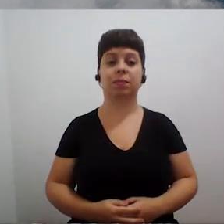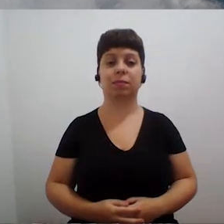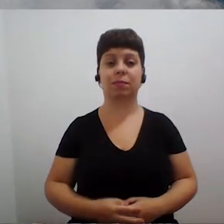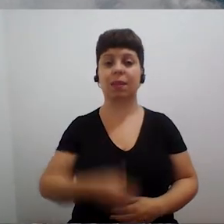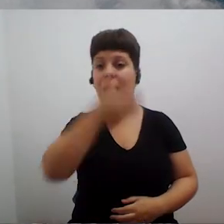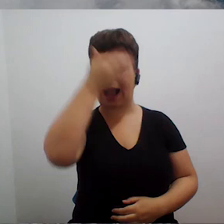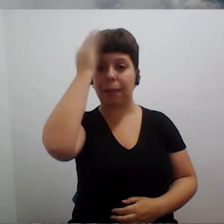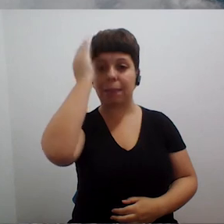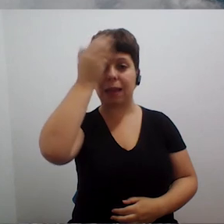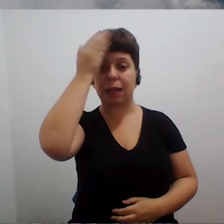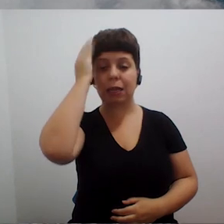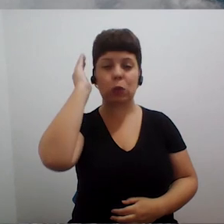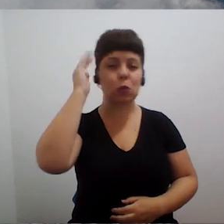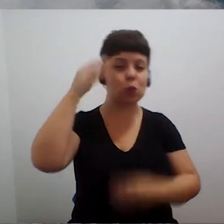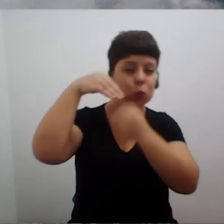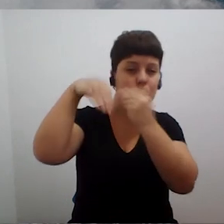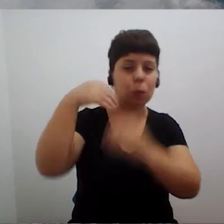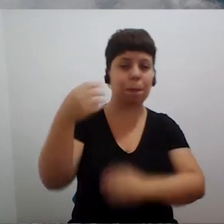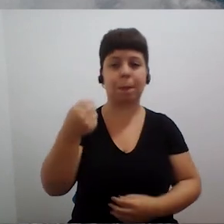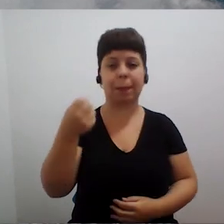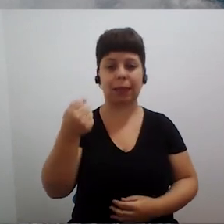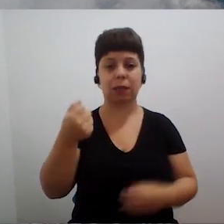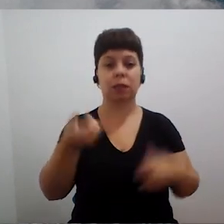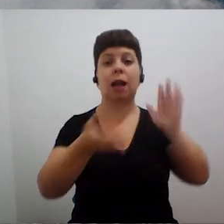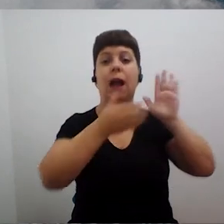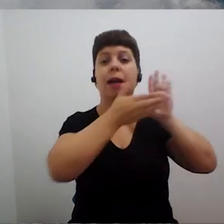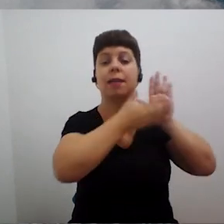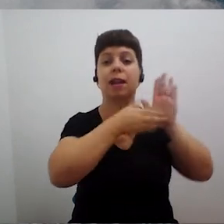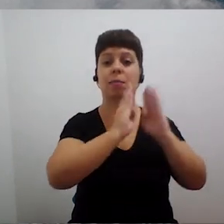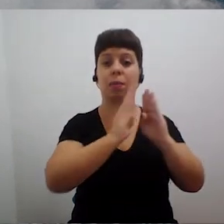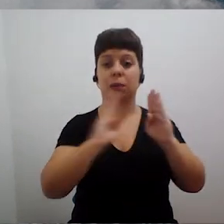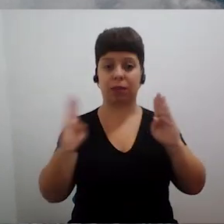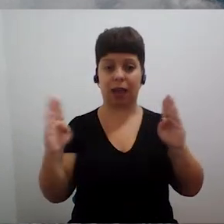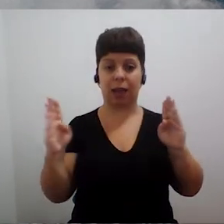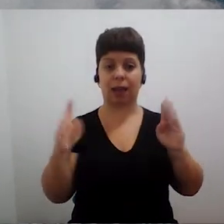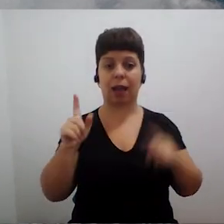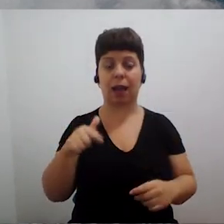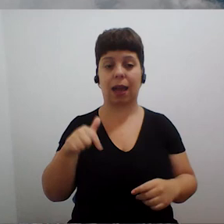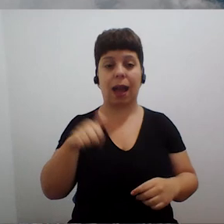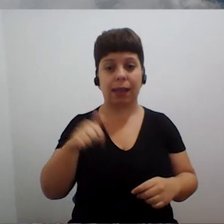atrás de mim tem uma biblioteca que é o meu lugar de de estudo